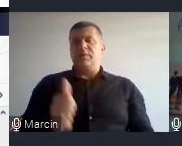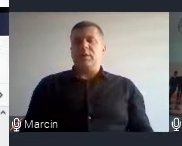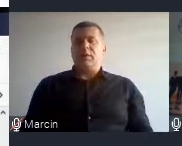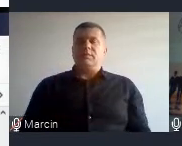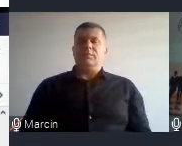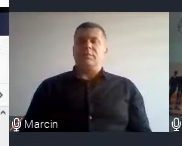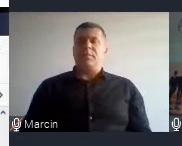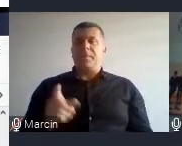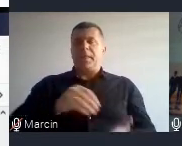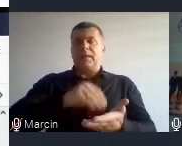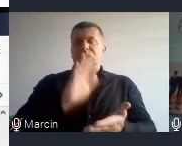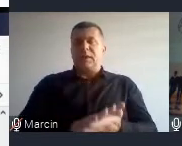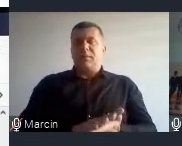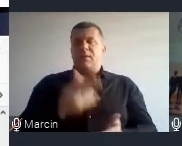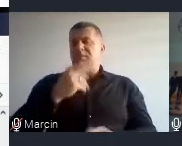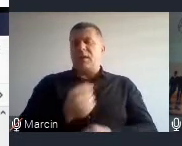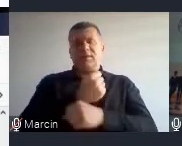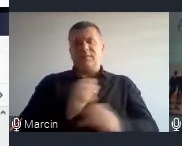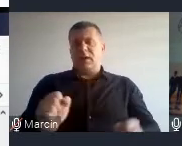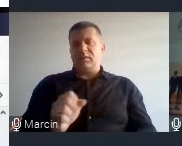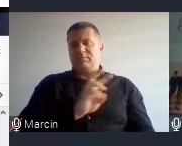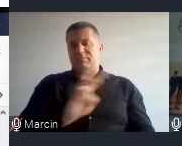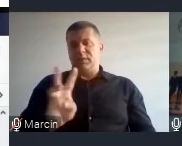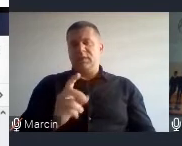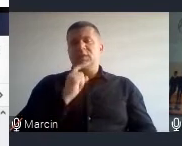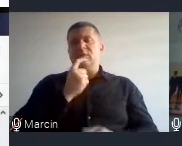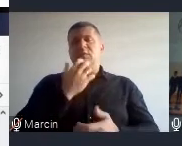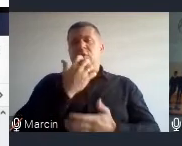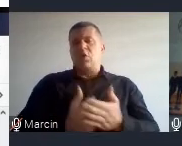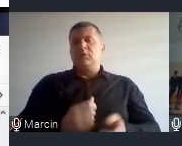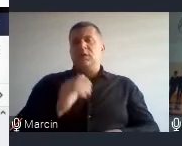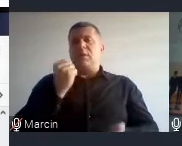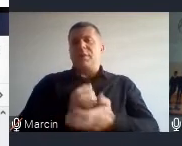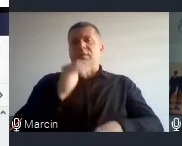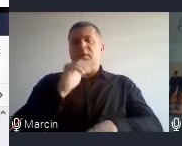Te zapisy nie zwalniają Państwa ze stosowania Prawa Zamówień Publicznych.